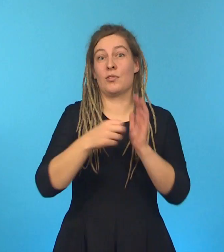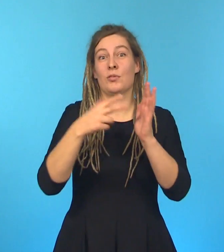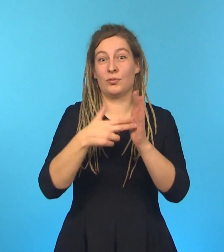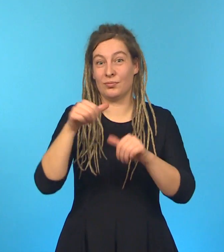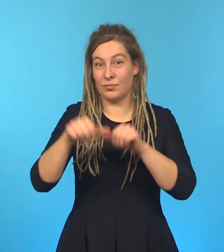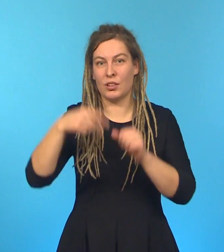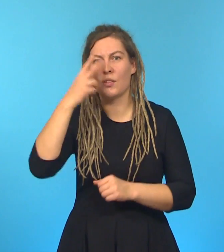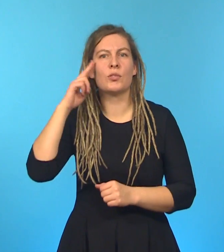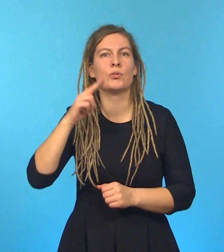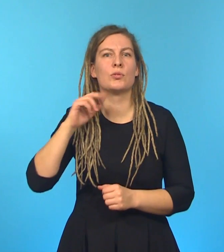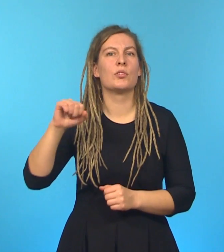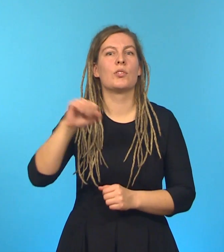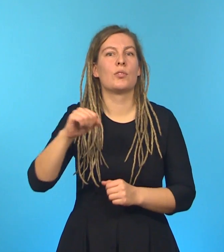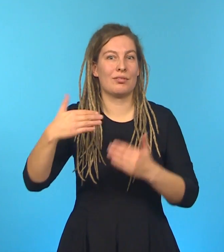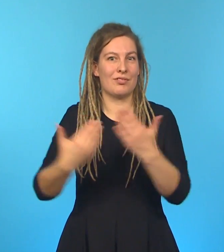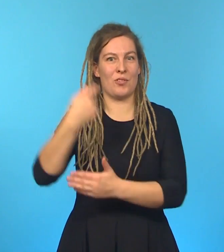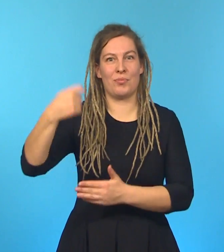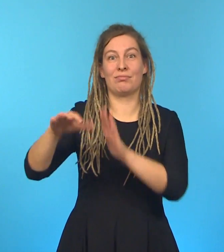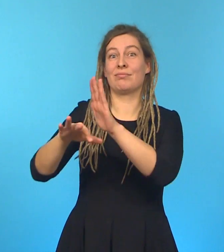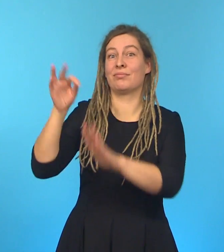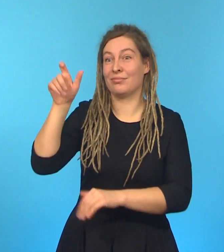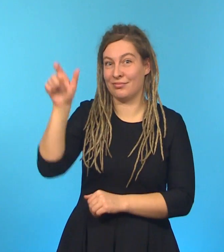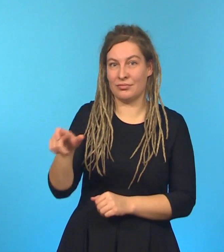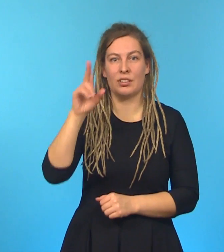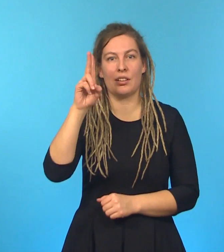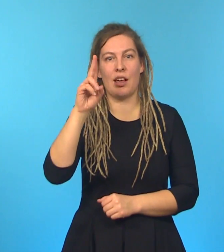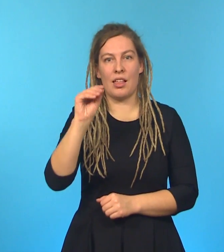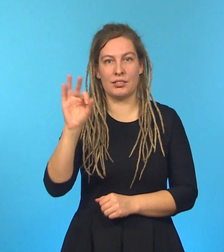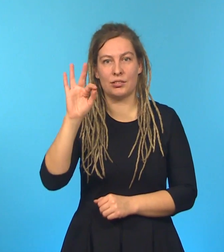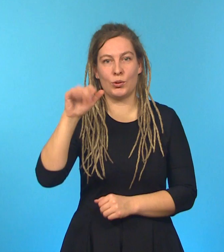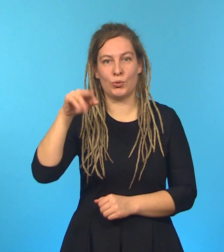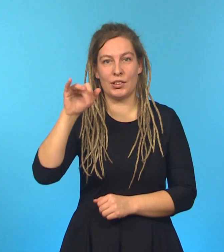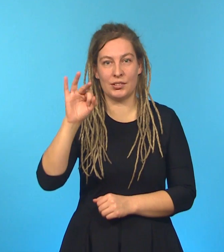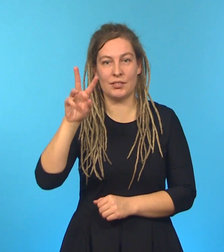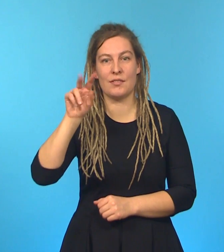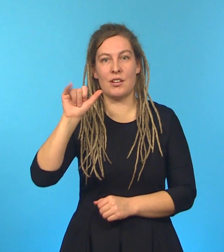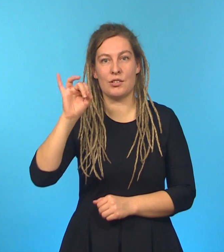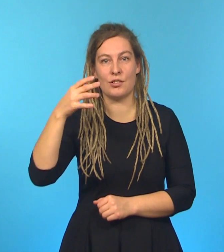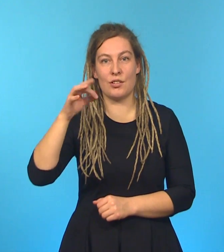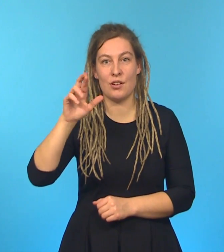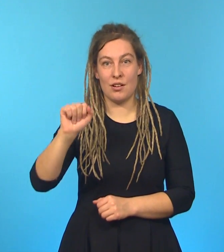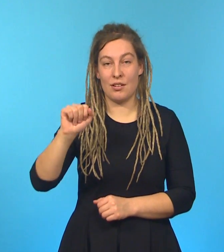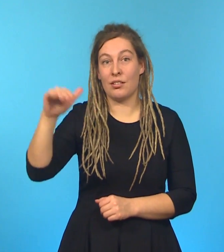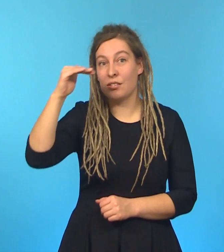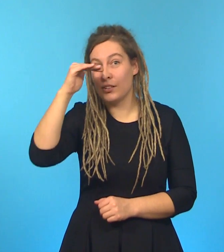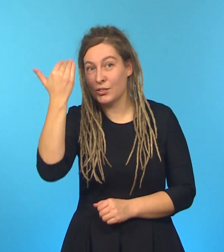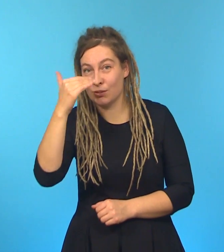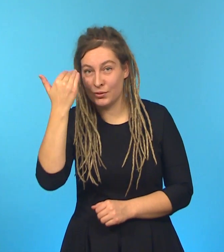2018-aisiais Lietuvos kurčiųjų draugijos prezidentu išrinktas Kęstutis Vaišnora